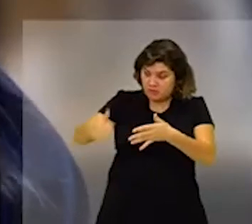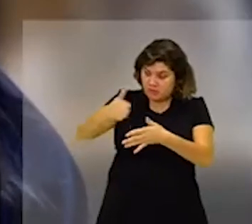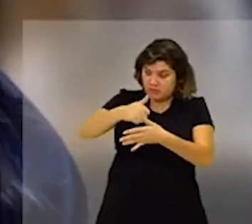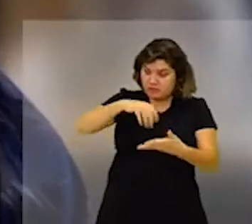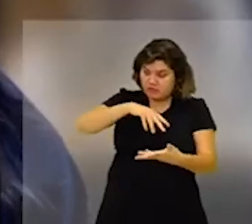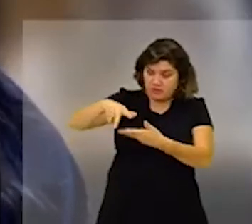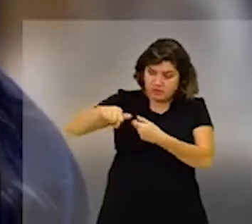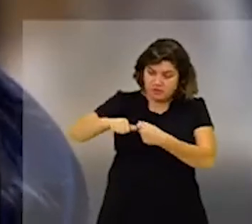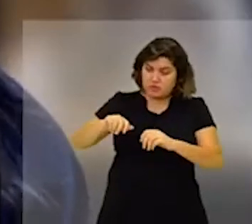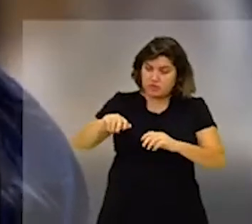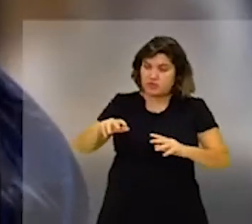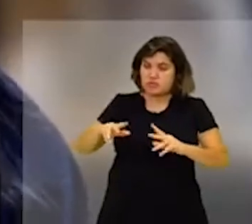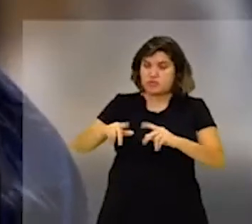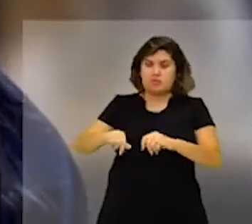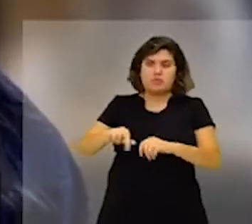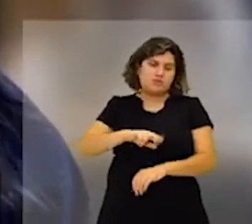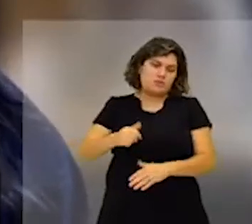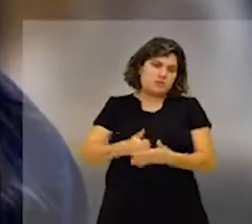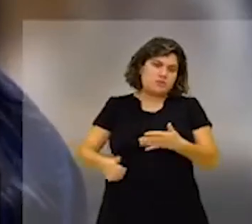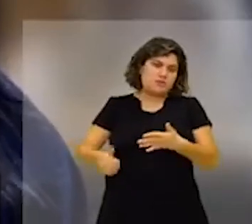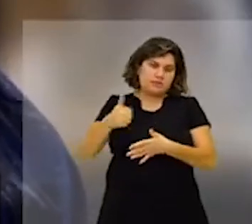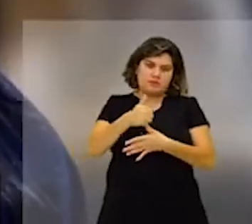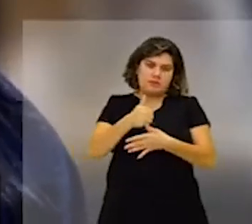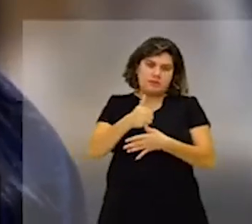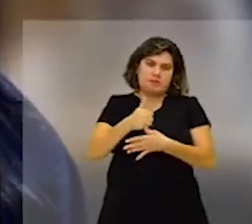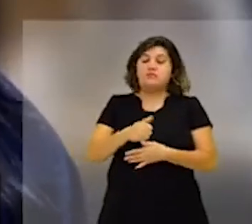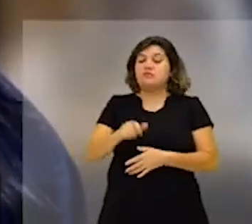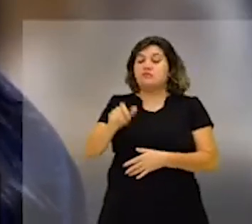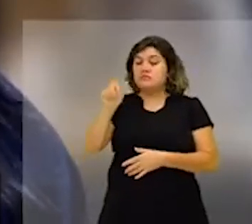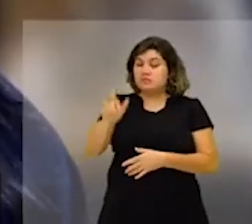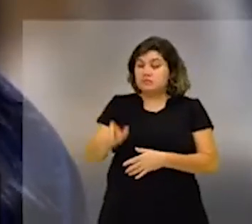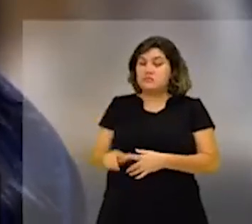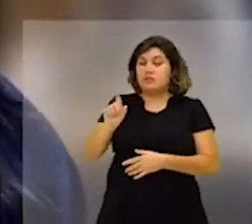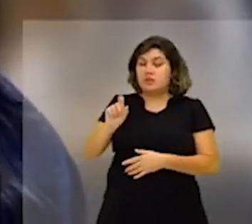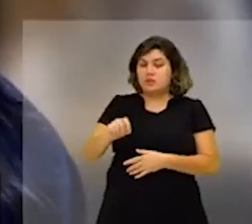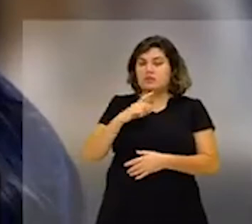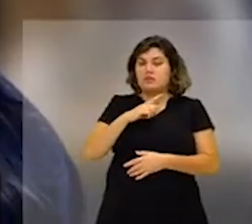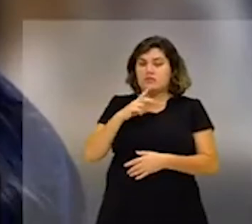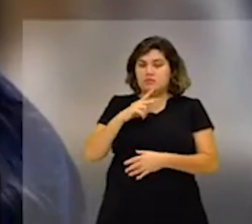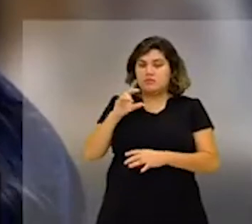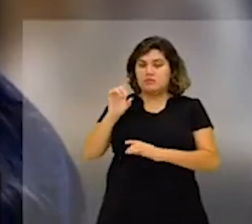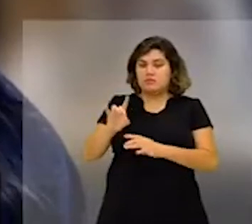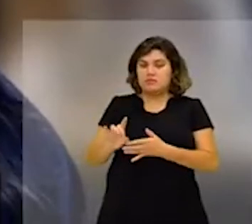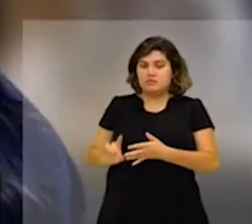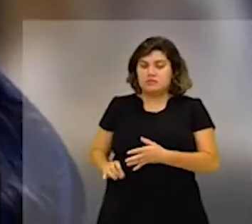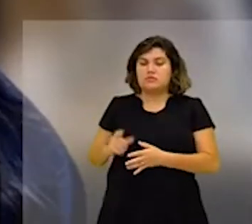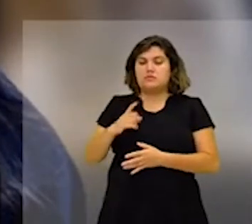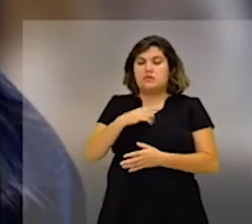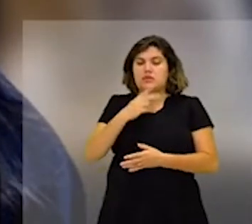todos não é privilégio a O Privilégio é a sua particularidade portanto a carência pressupõe a